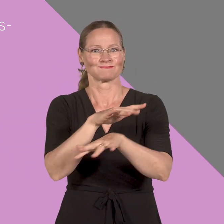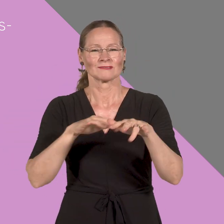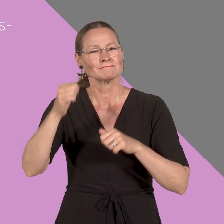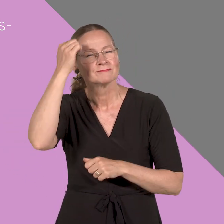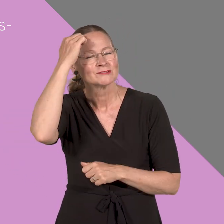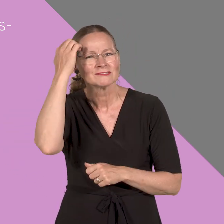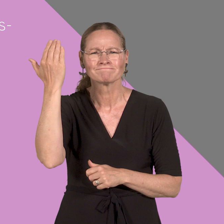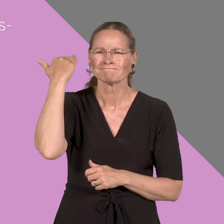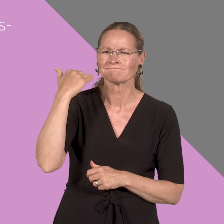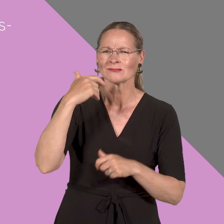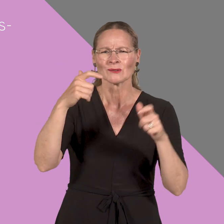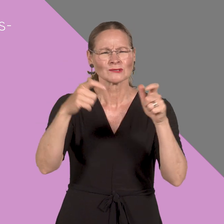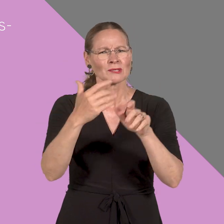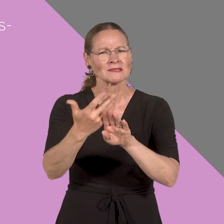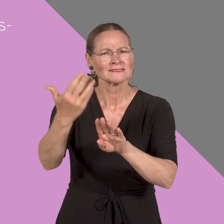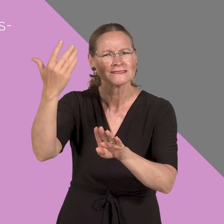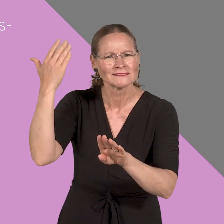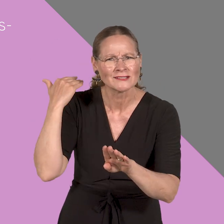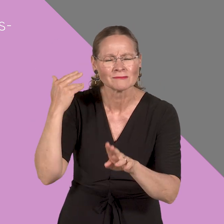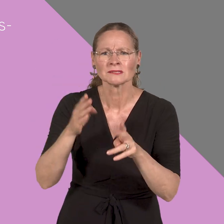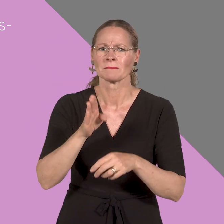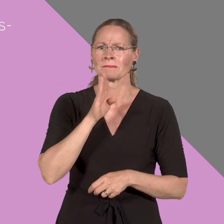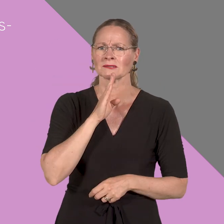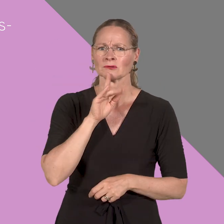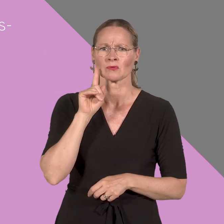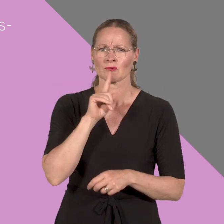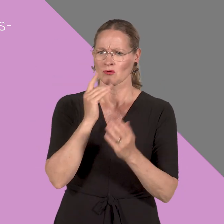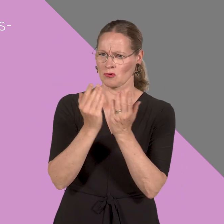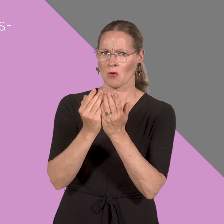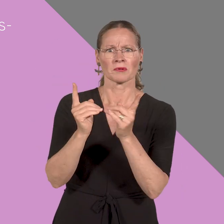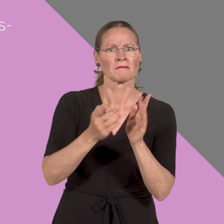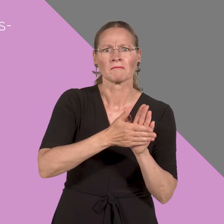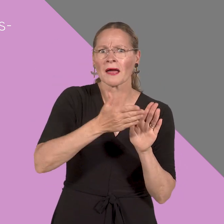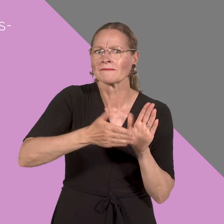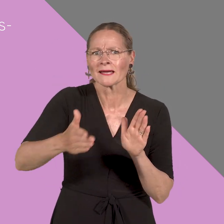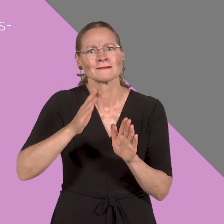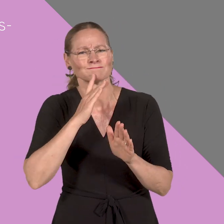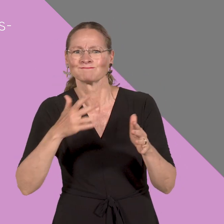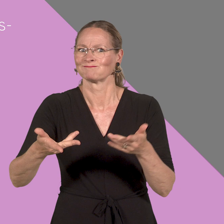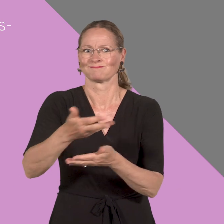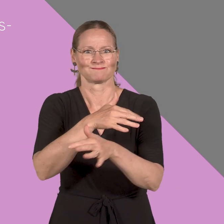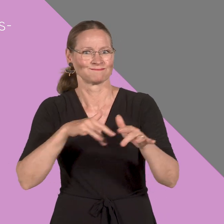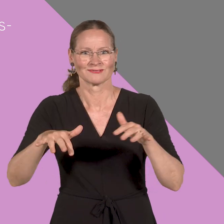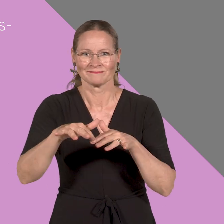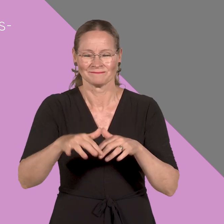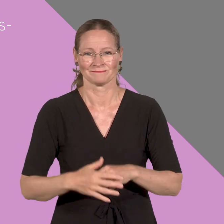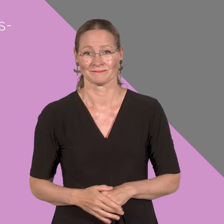seurasi muisteluita yhdistyksen historiasta ja Pietarsaaren kuurojen koulun vaiheista.